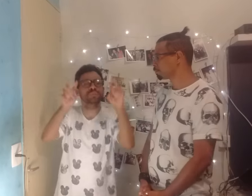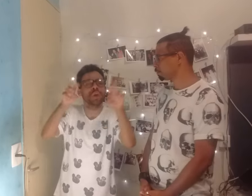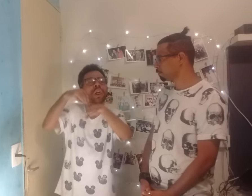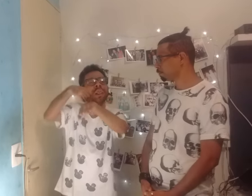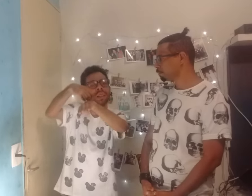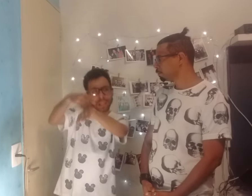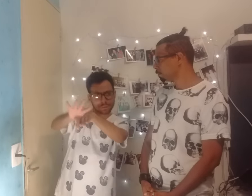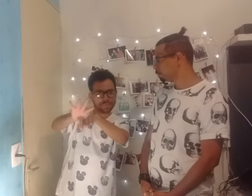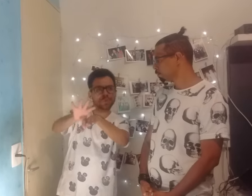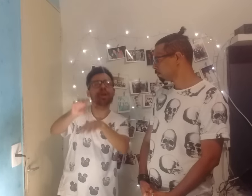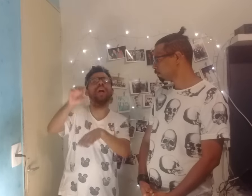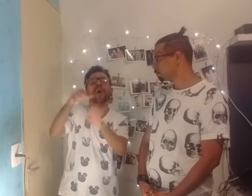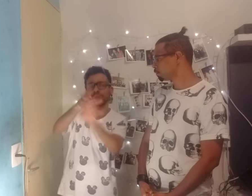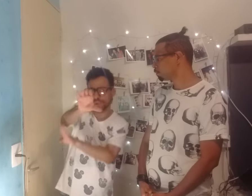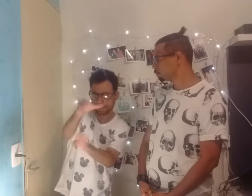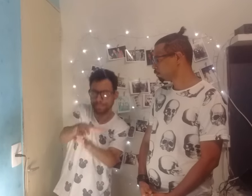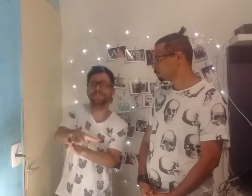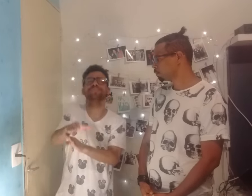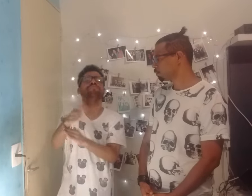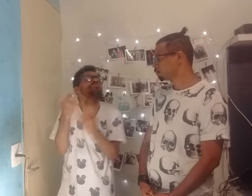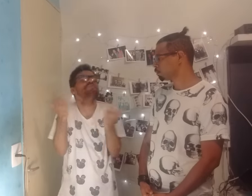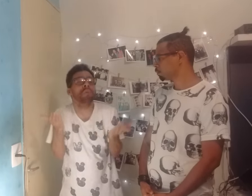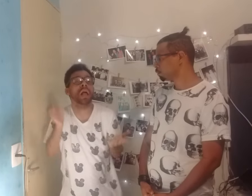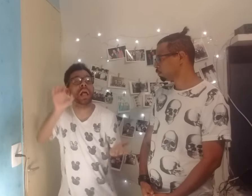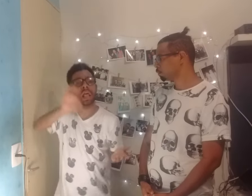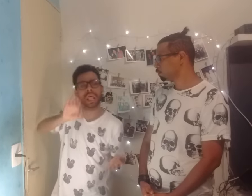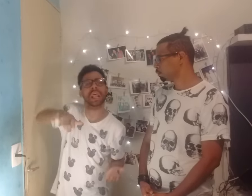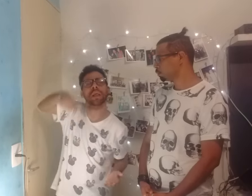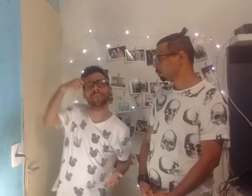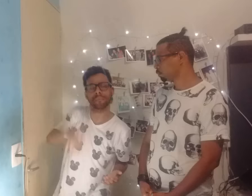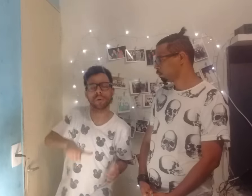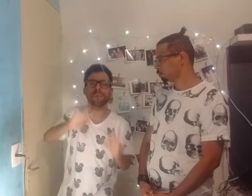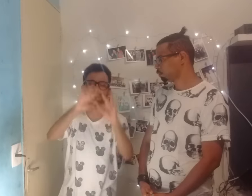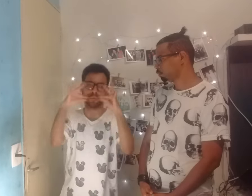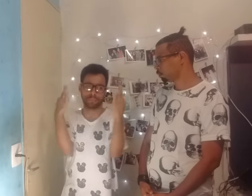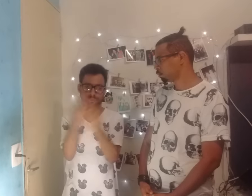tema dica , conselho LGBT e familia